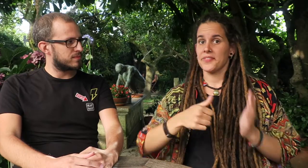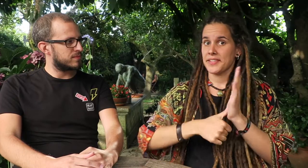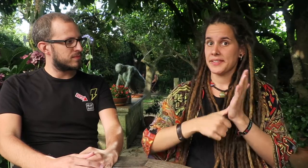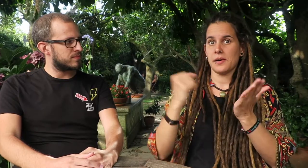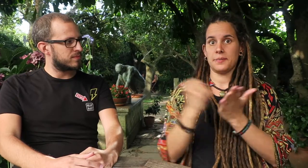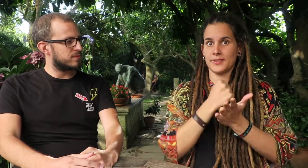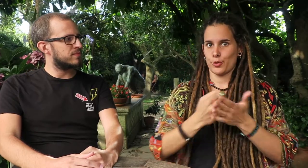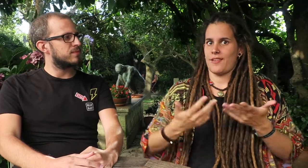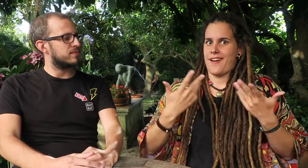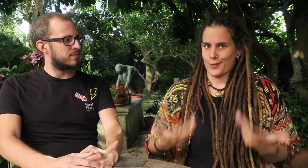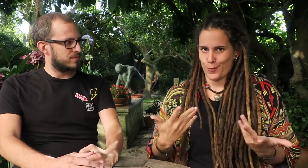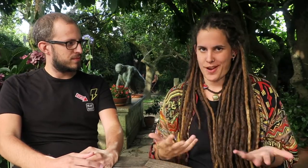Tener el DNI o pasaporte en vigor.